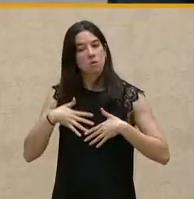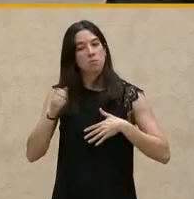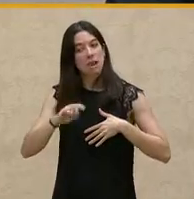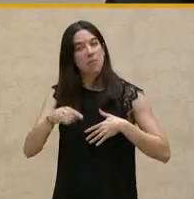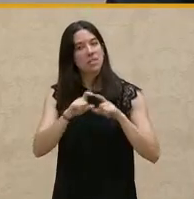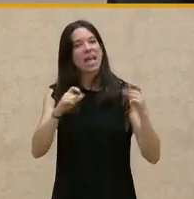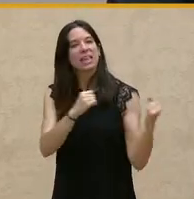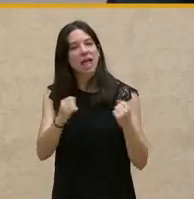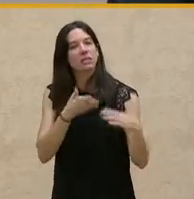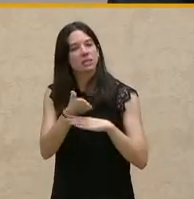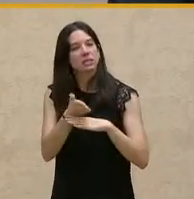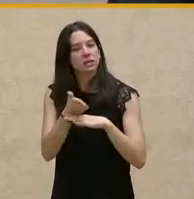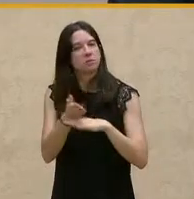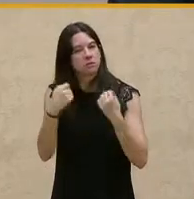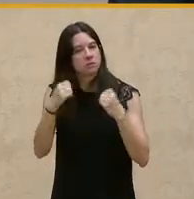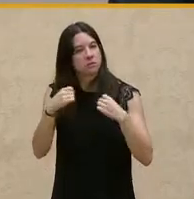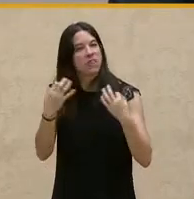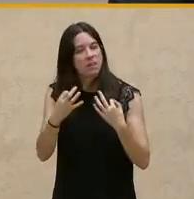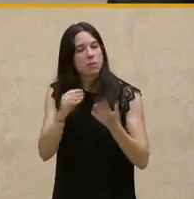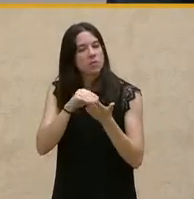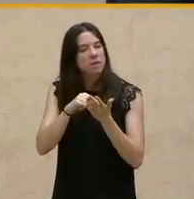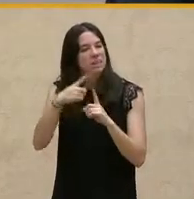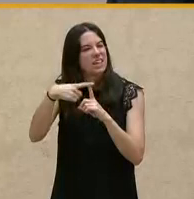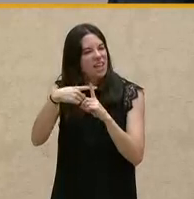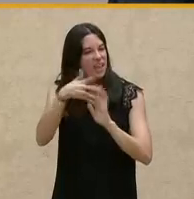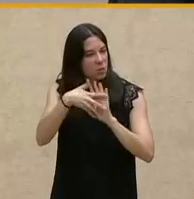veces es muy complicado, tienen unos grados en lengua de signos, tienen unos mínimos,